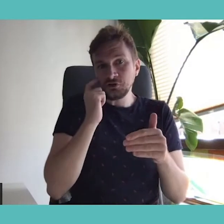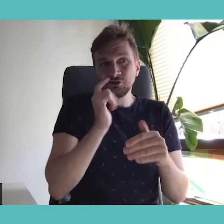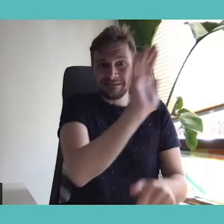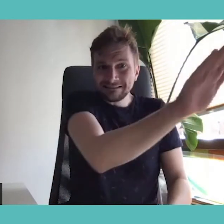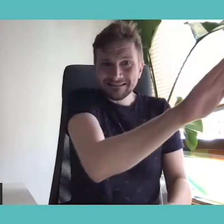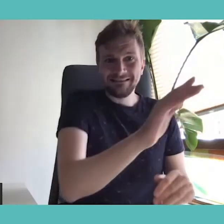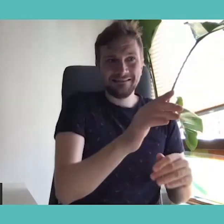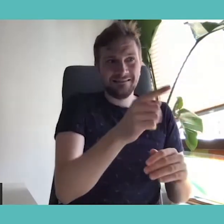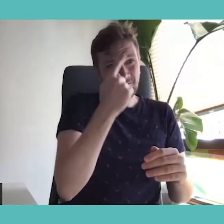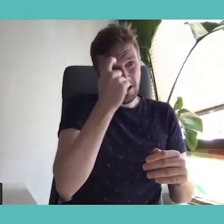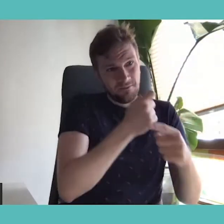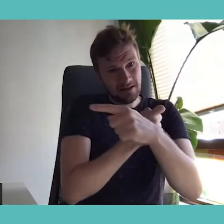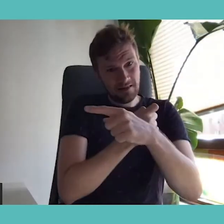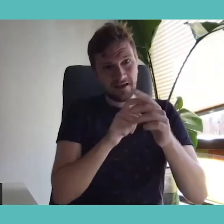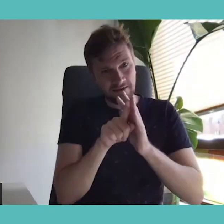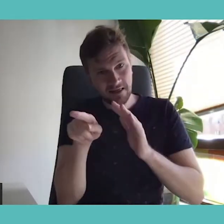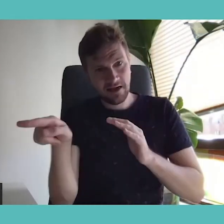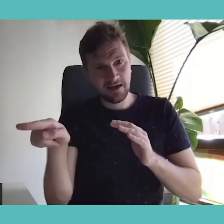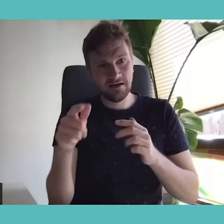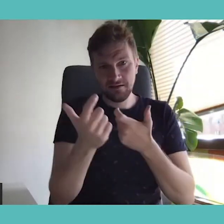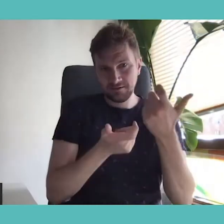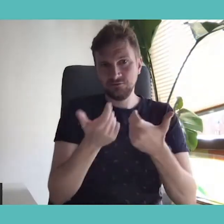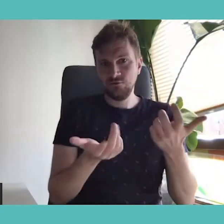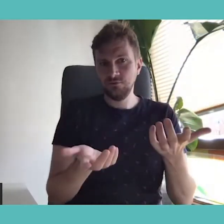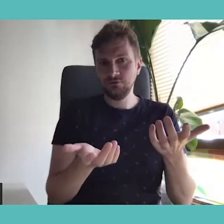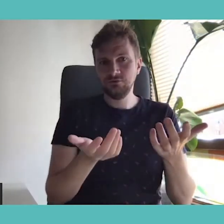może też to zgłosić, przypomnieć telewizji o naszej grupie odbiorczej.